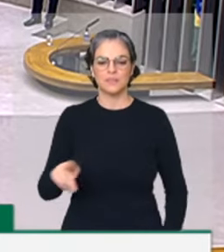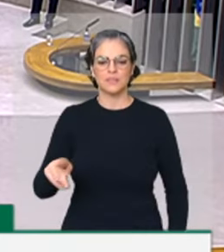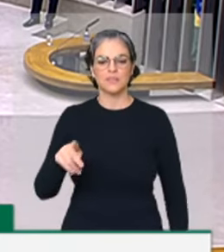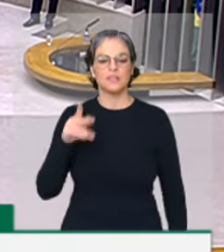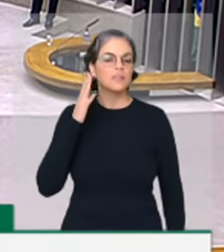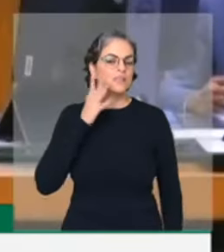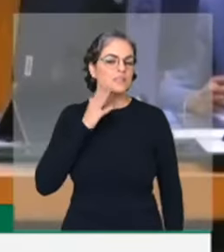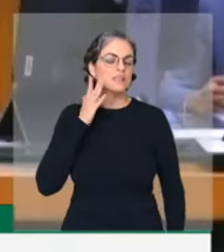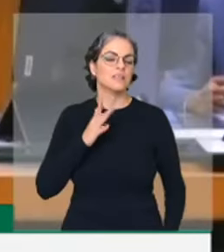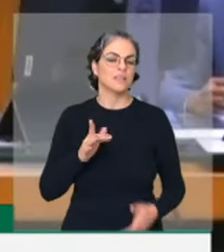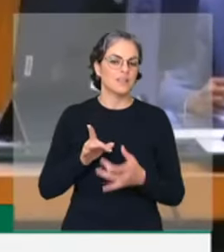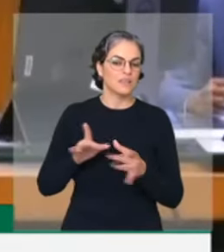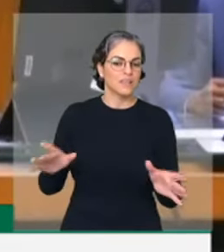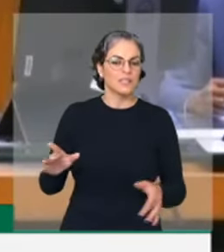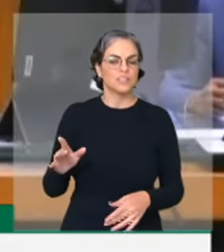O.... O LÍDER RENILDO JÁ SE